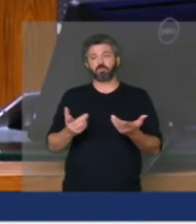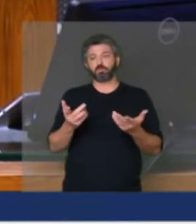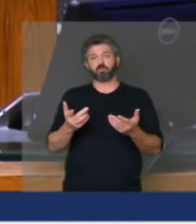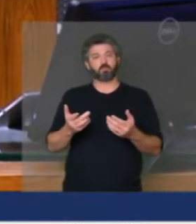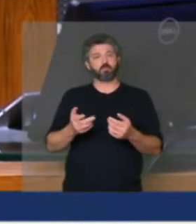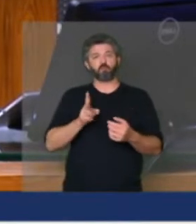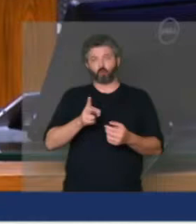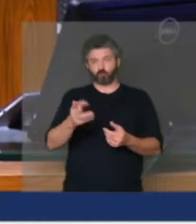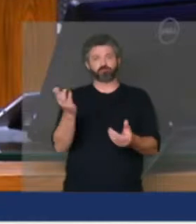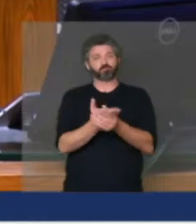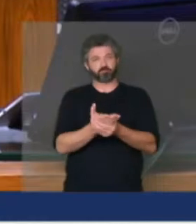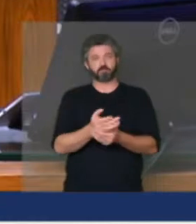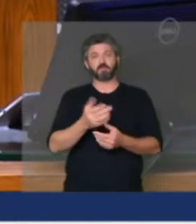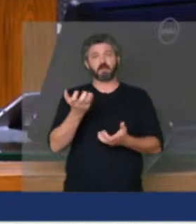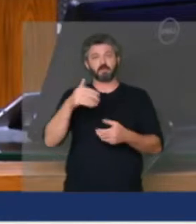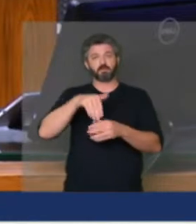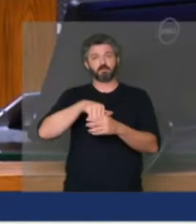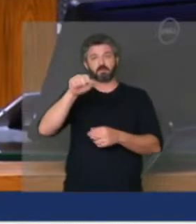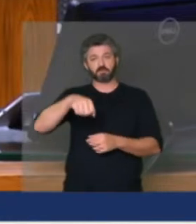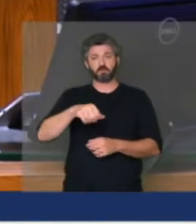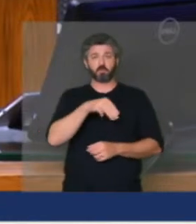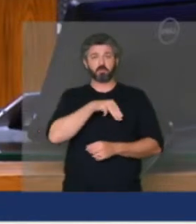PRÓXIMA QUARTA-FEIRA. É ... NÃO VEJO NENHUMA RAZÃO PARA